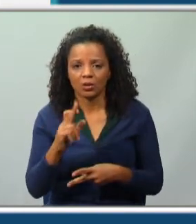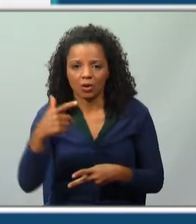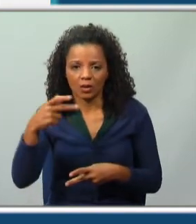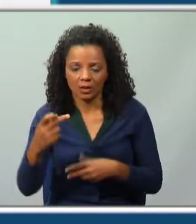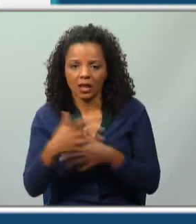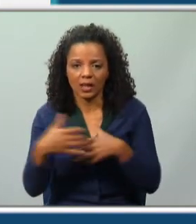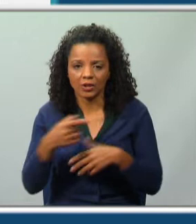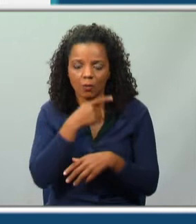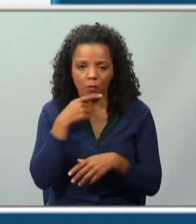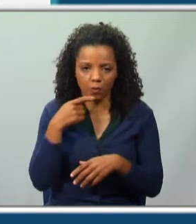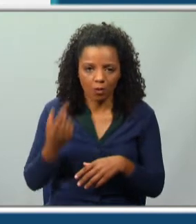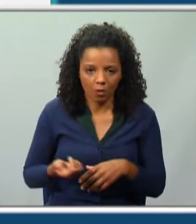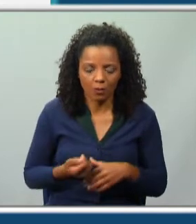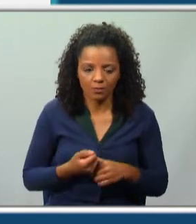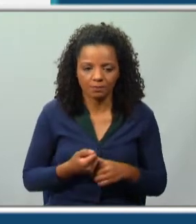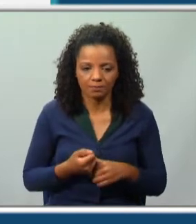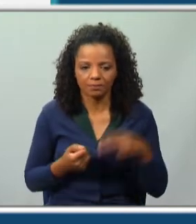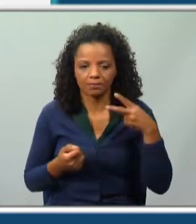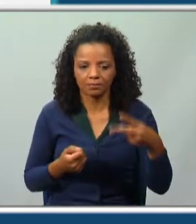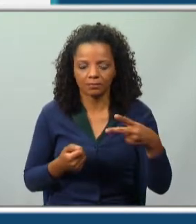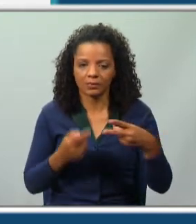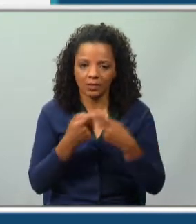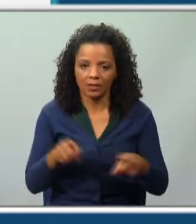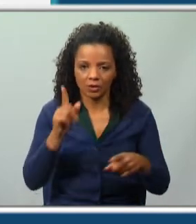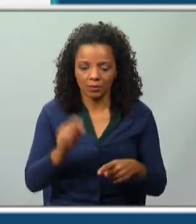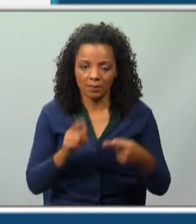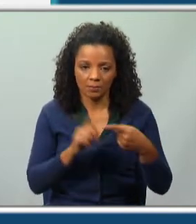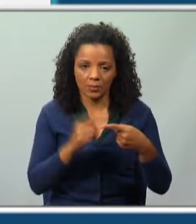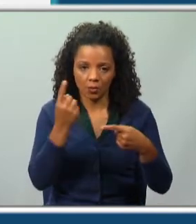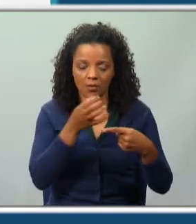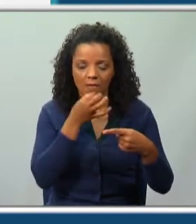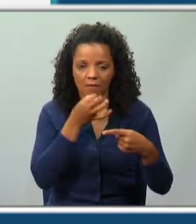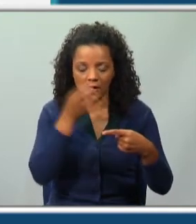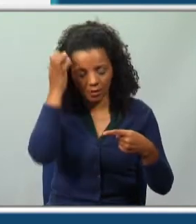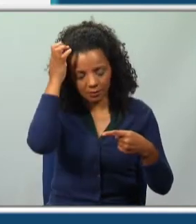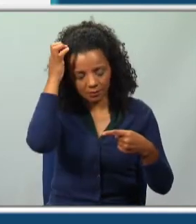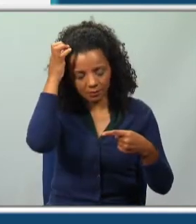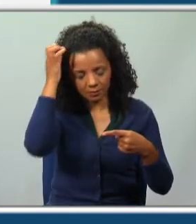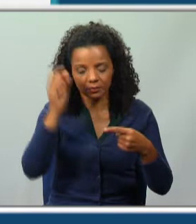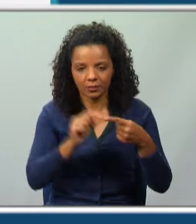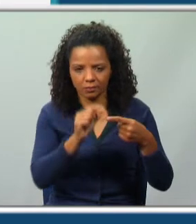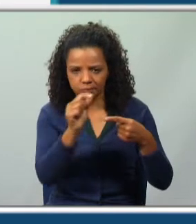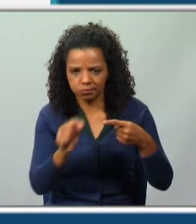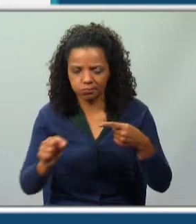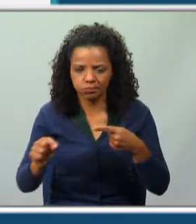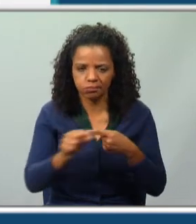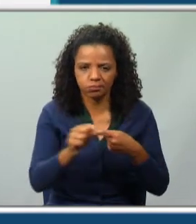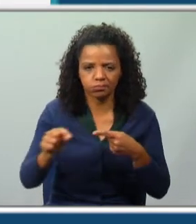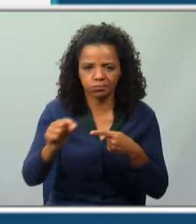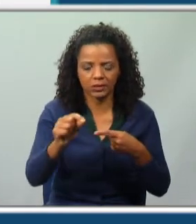aqui logo que duas diferentes uma refere-se a uma posição correto e outra 在這裡盡快兩個不同的指一個正確的位置和另一個